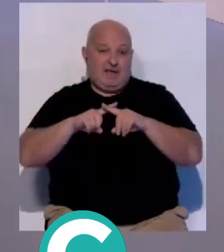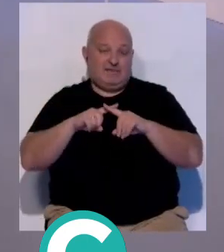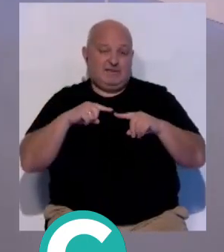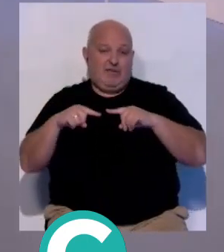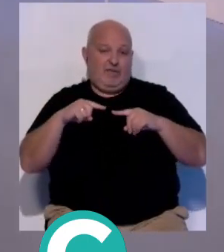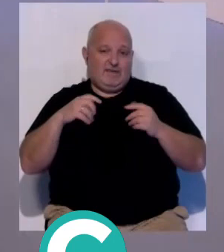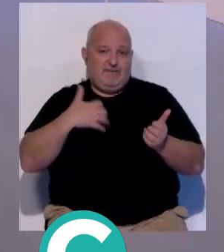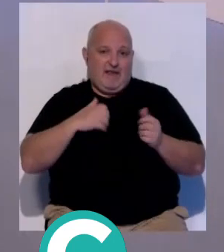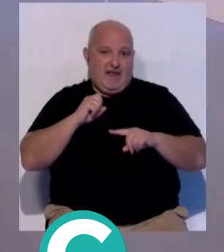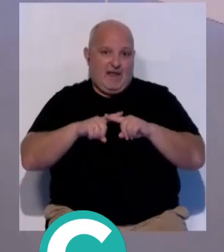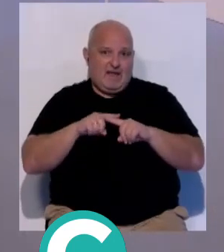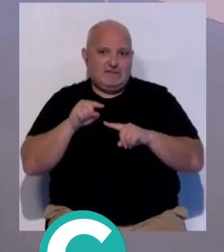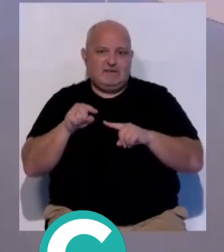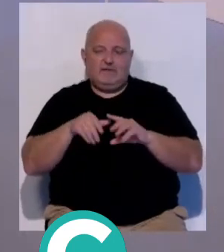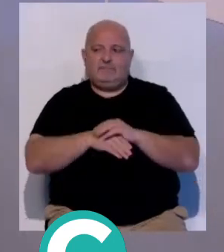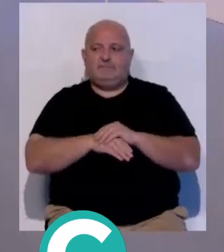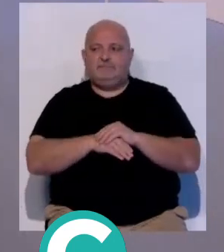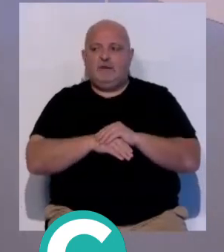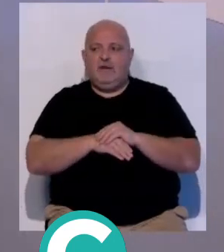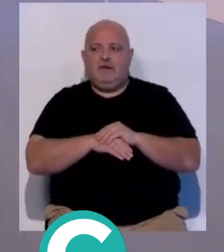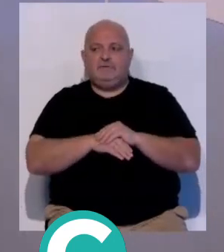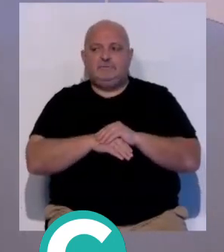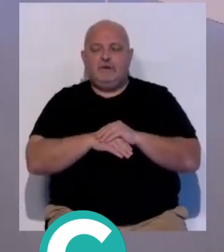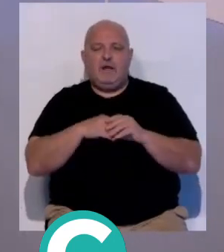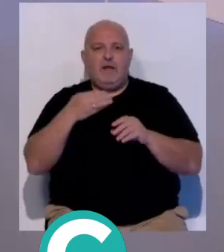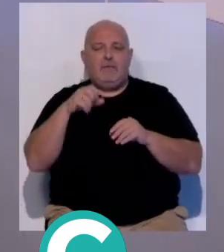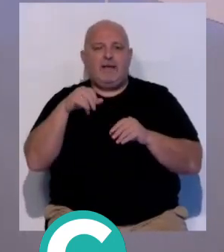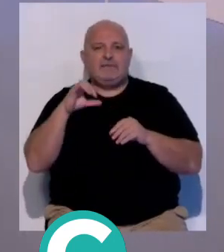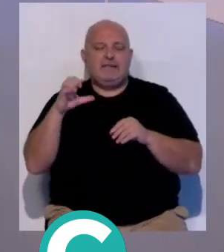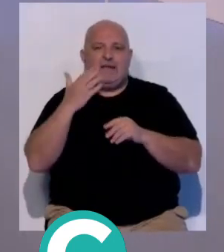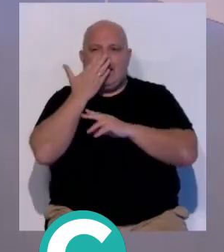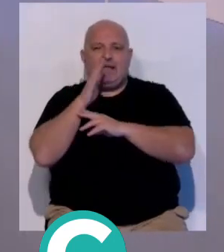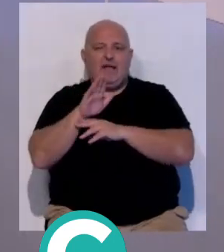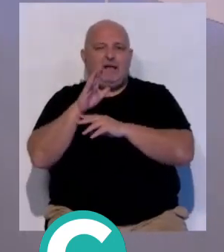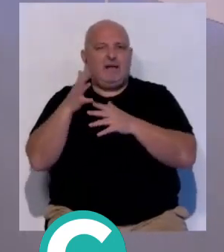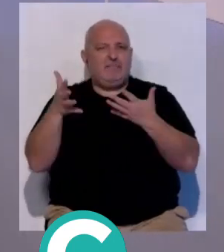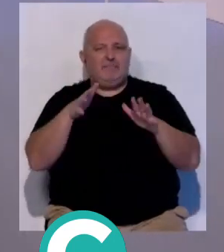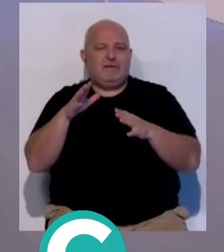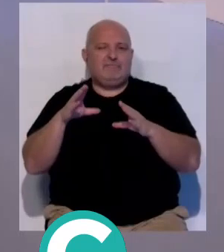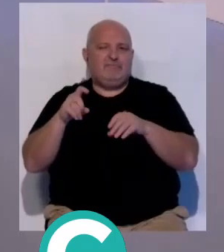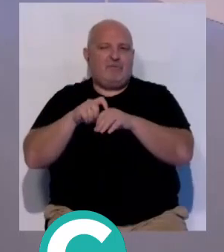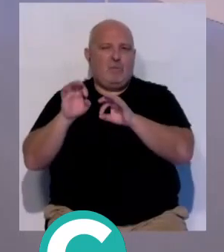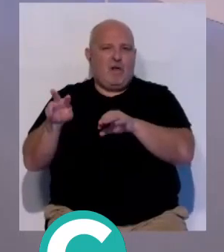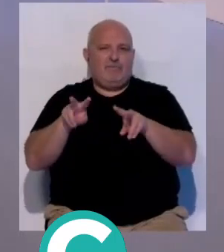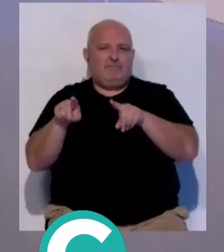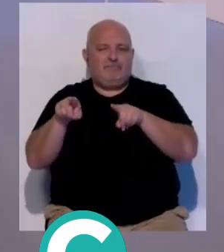gestos de Sebastián becas sese que recuerdan un poco a sampaoli ha habido un hombre de un